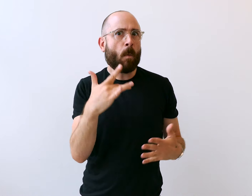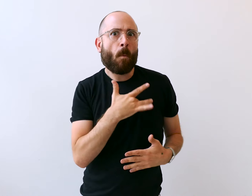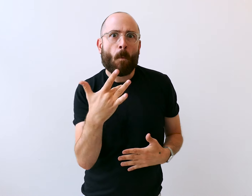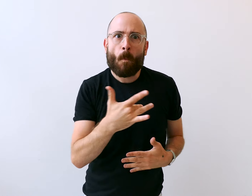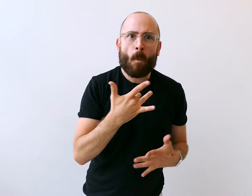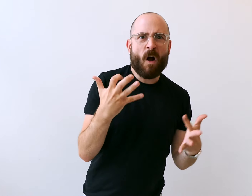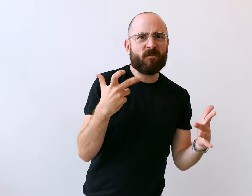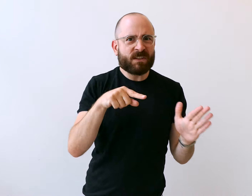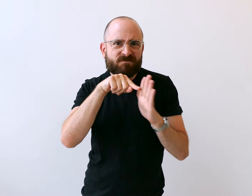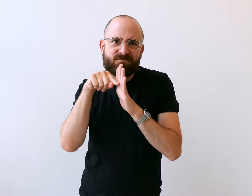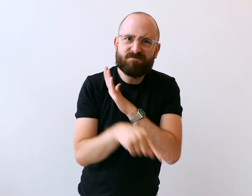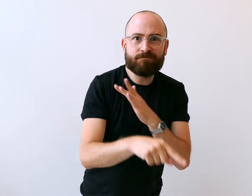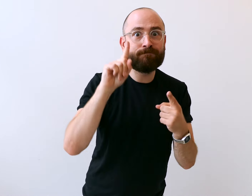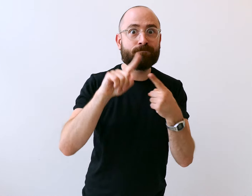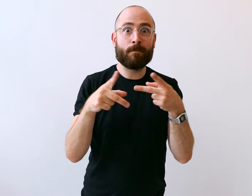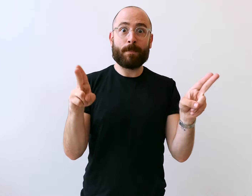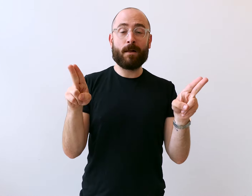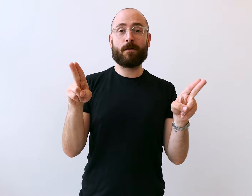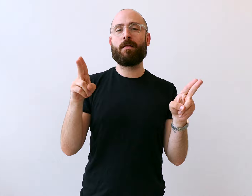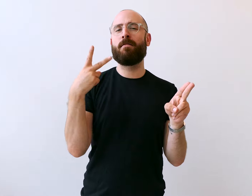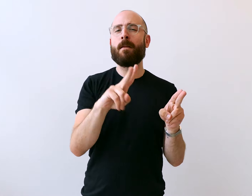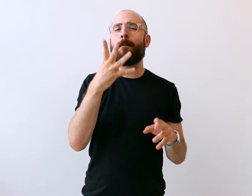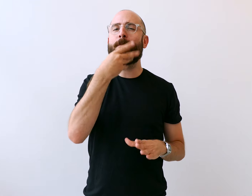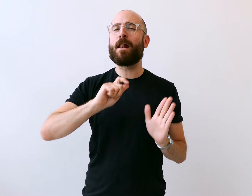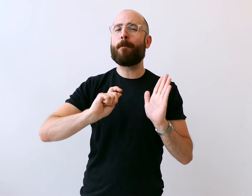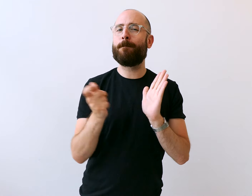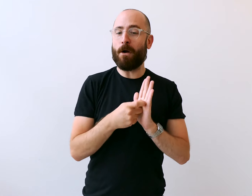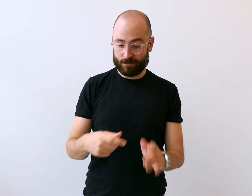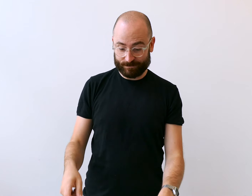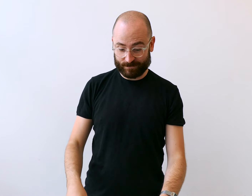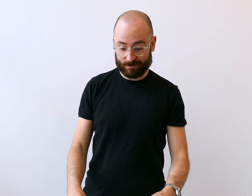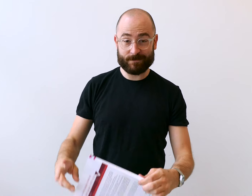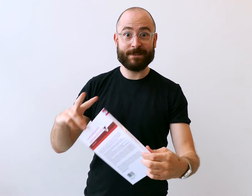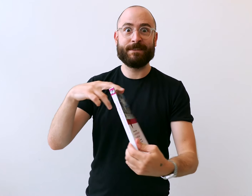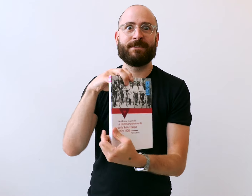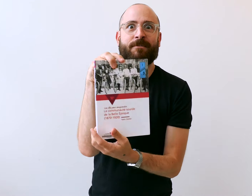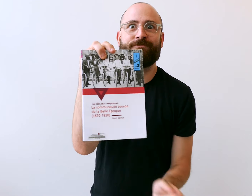Si vous l'avez trouvé très intéressante et que vous avez envie d'aller plus loin dans la période de la Belle Epoque : C'est LE livre !